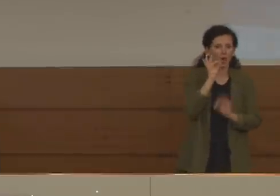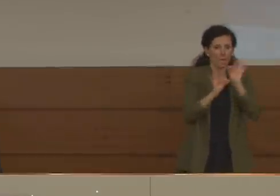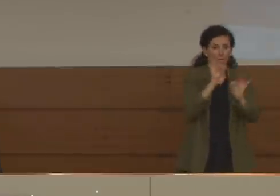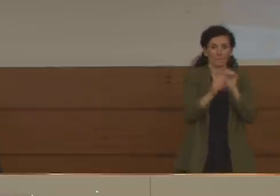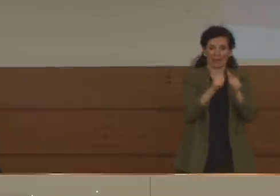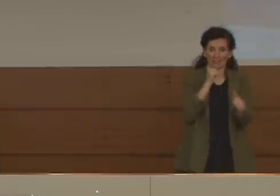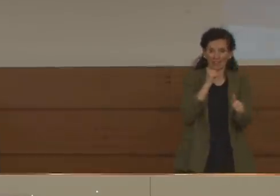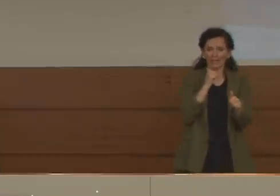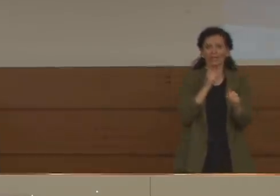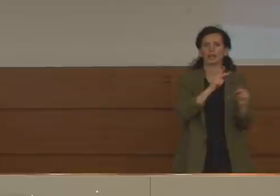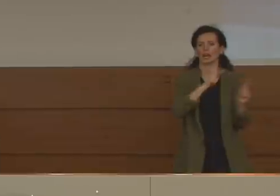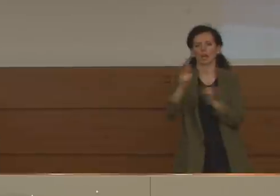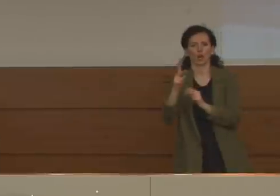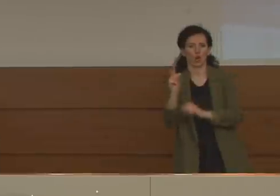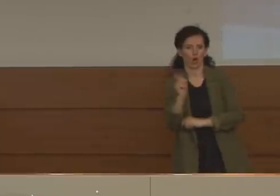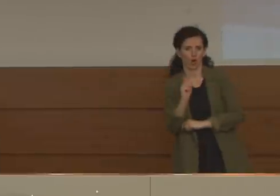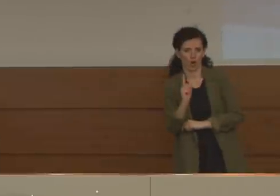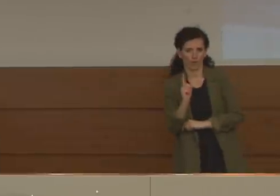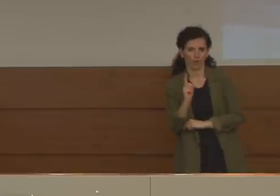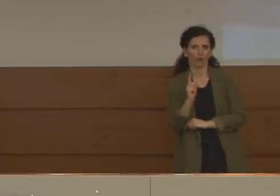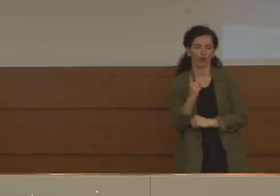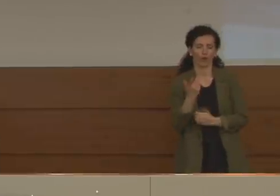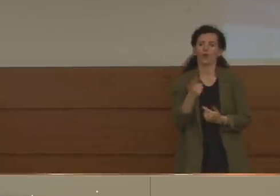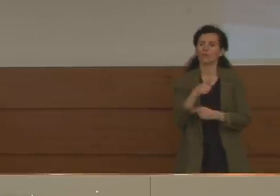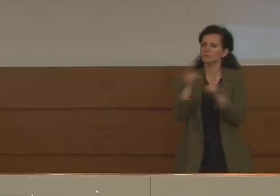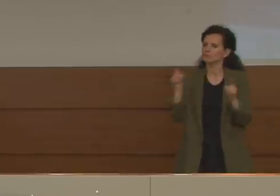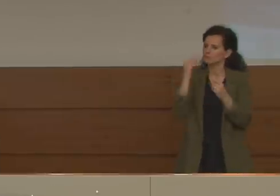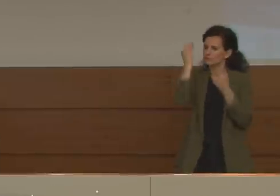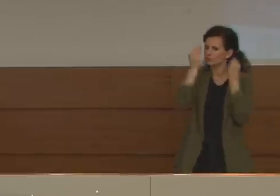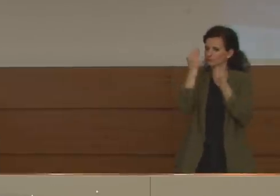gravissimi. Voglio chiedere cosa ne pensate a riguardo?